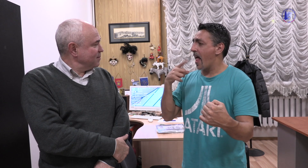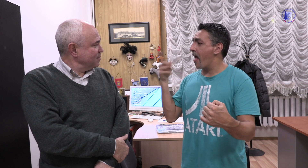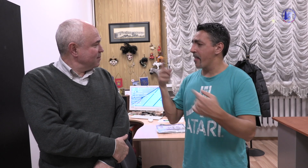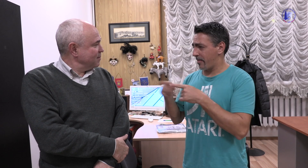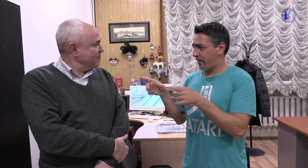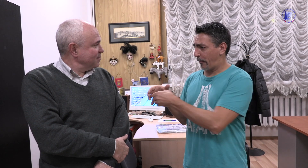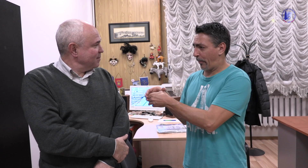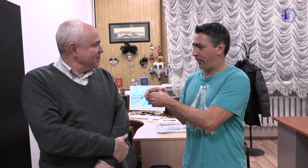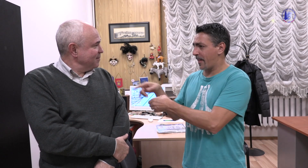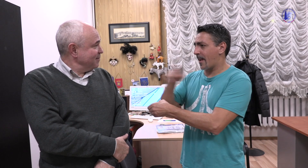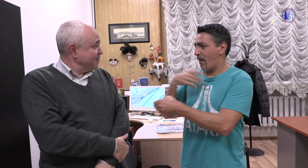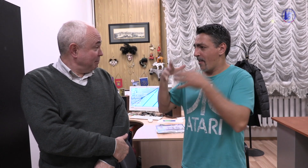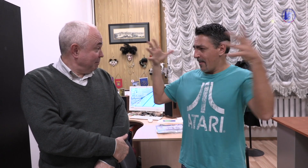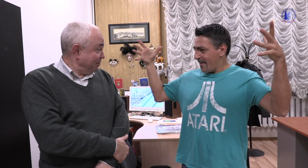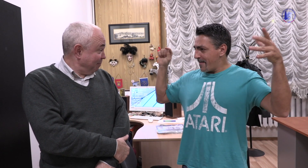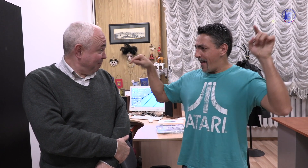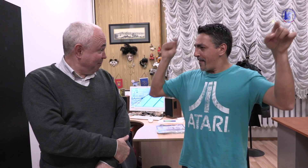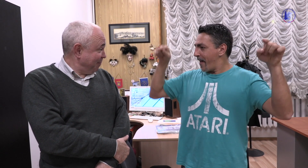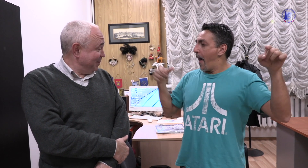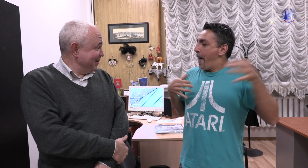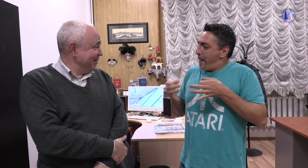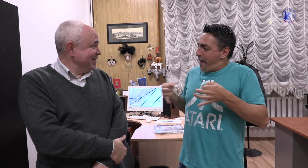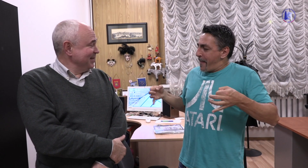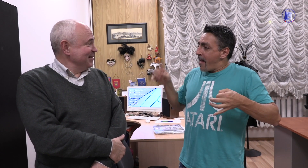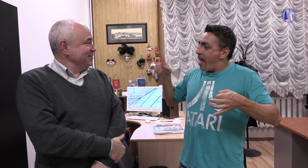Говорящие ограничены рамками своей культуры, а глухие – в каждой стране они составляют небольшие сообщества,